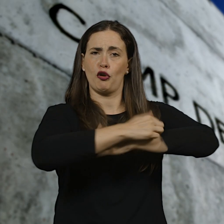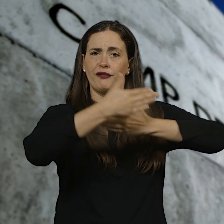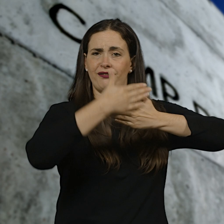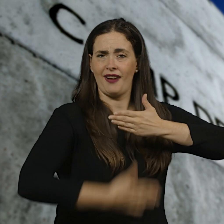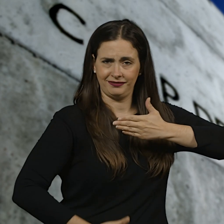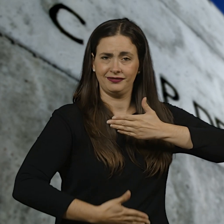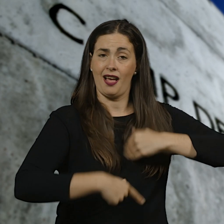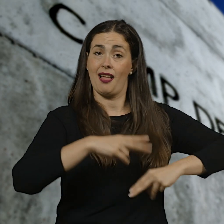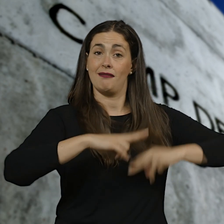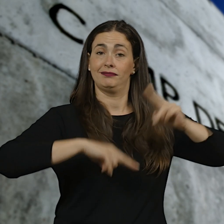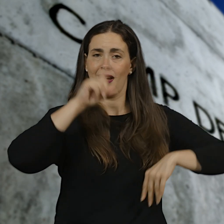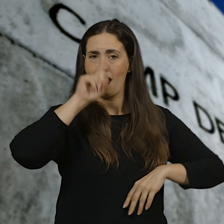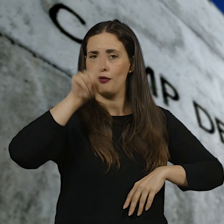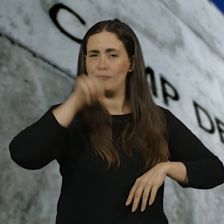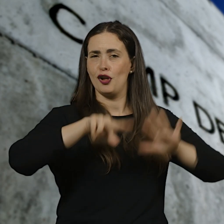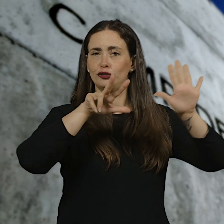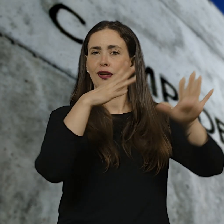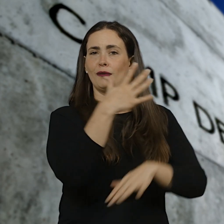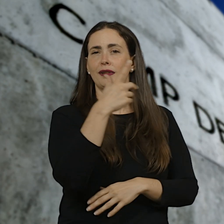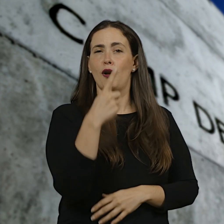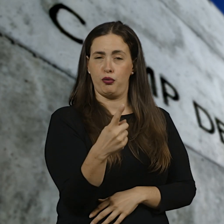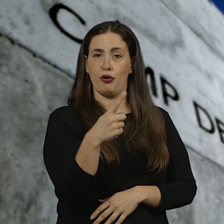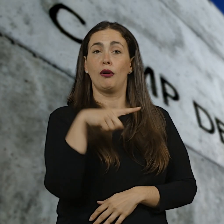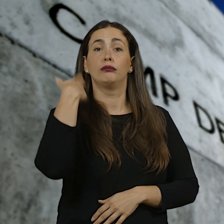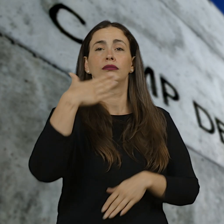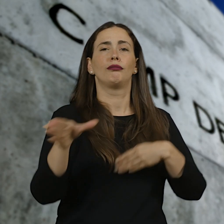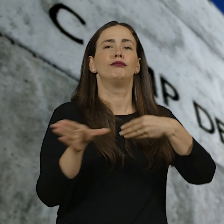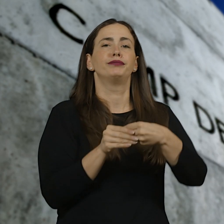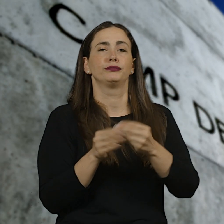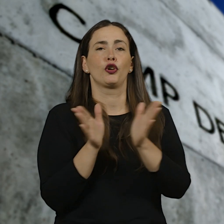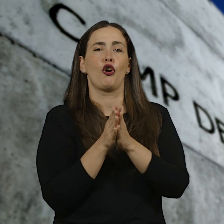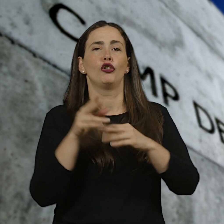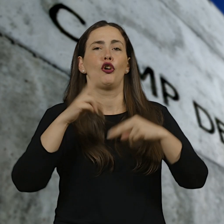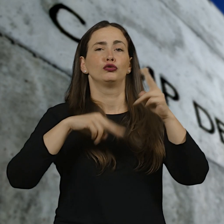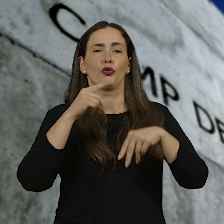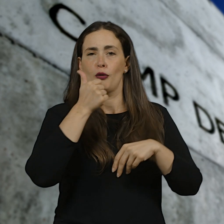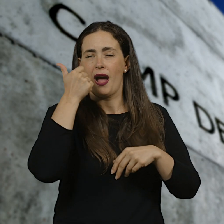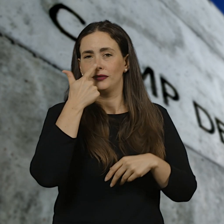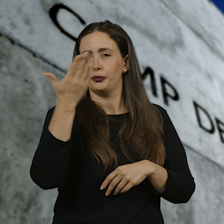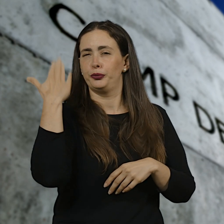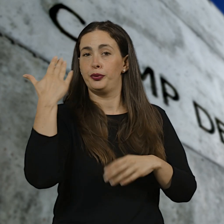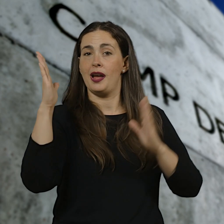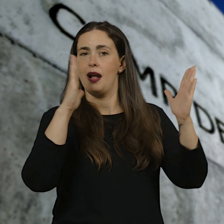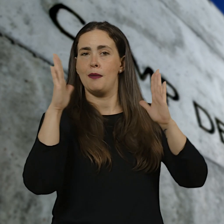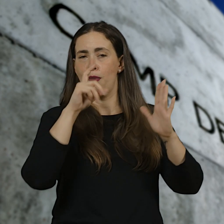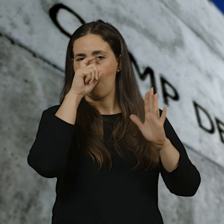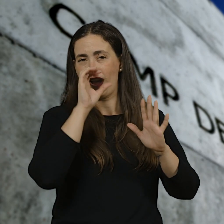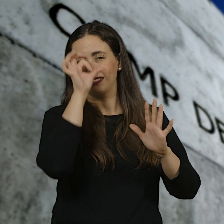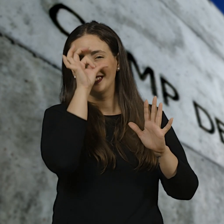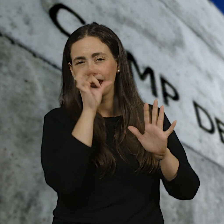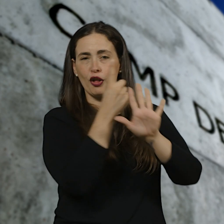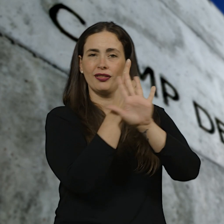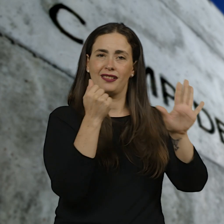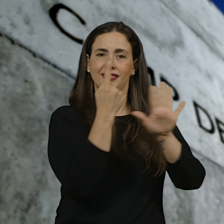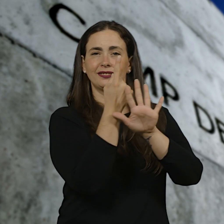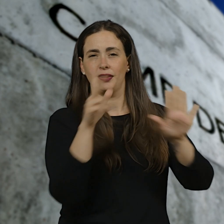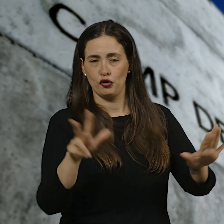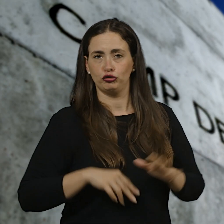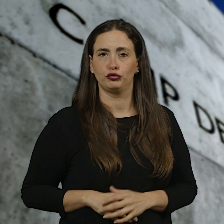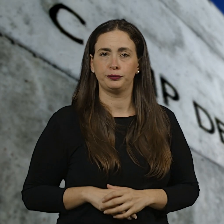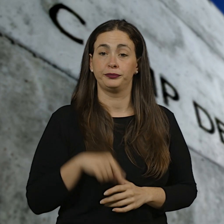es va bastir el 1851 i s’adossa a construccions més antigues (segles XVI-XVIII).